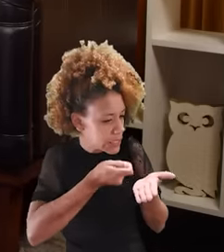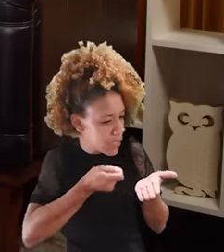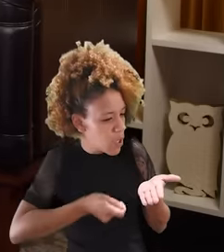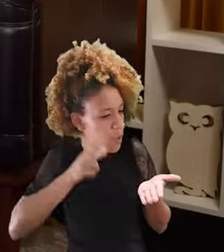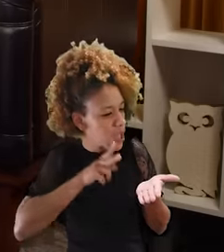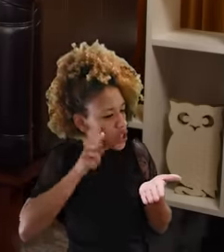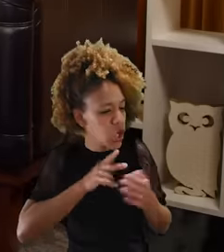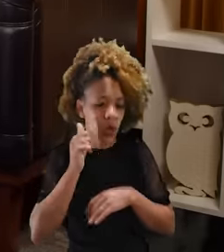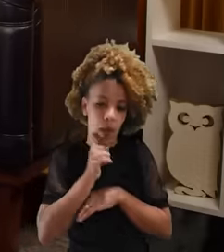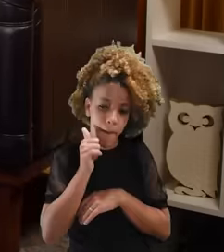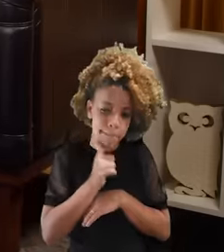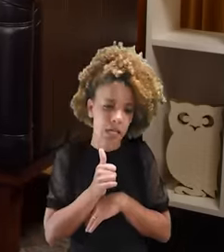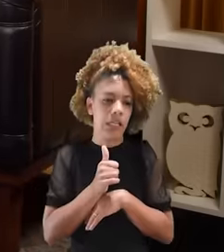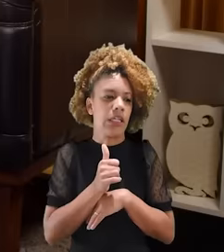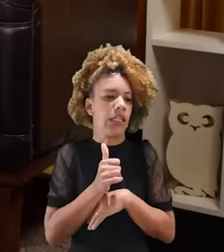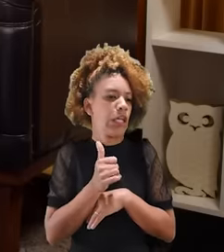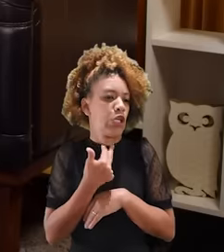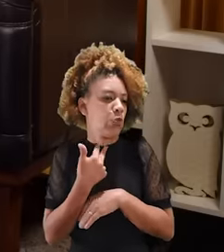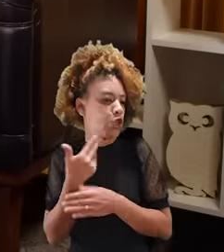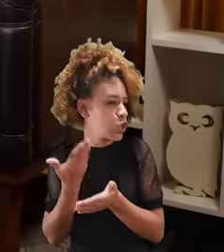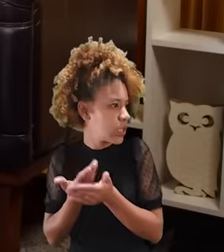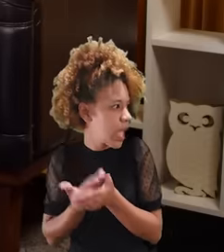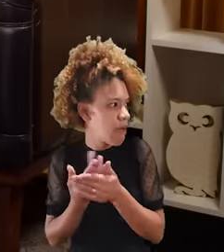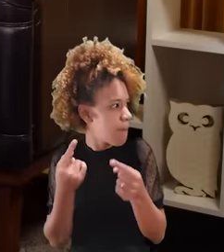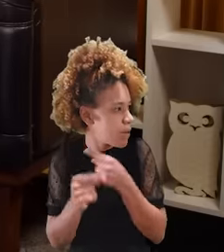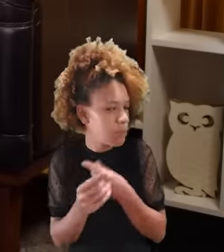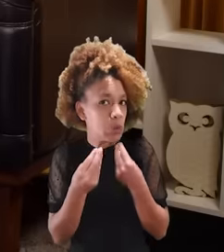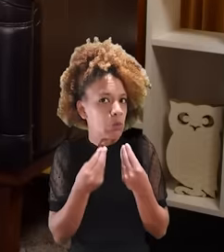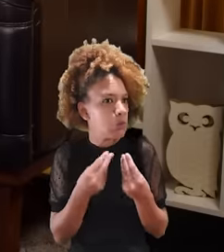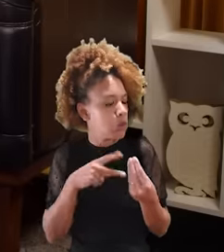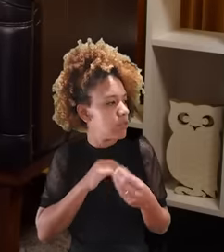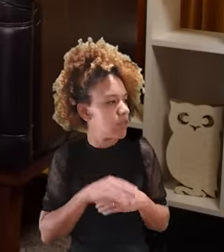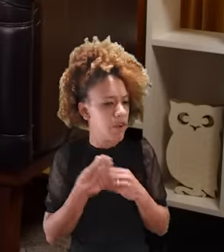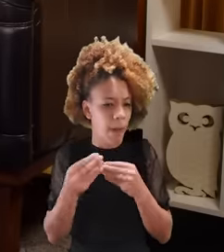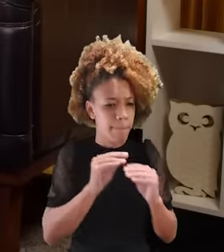história de uma menina que nasceu na yugoslávia e tá ligado E aí ele vai botar no teatro aqui e